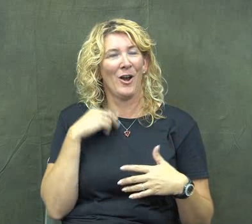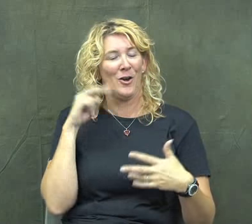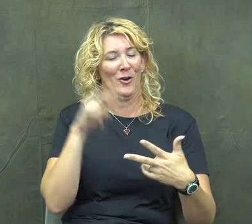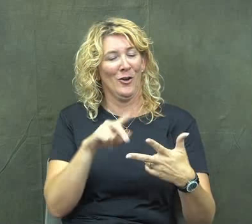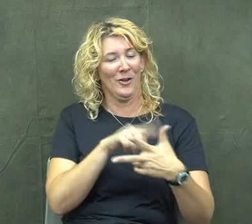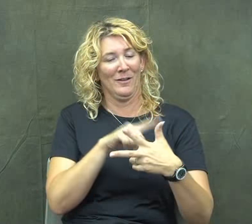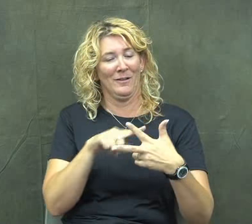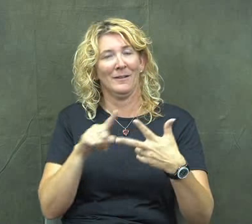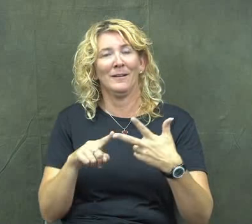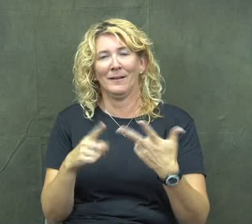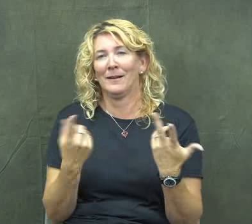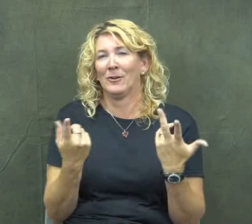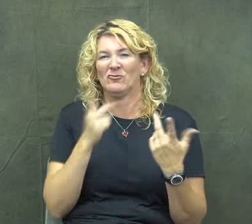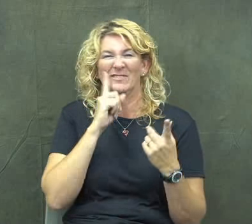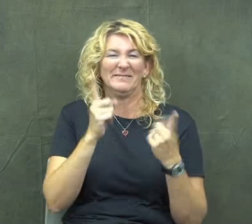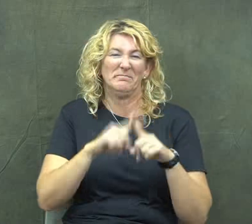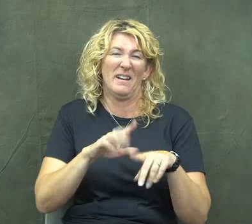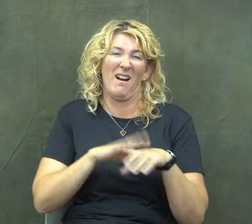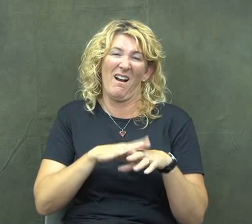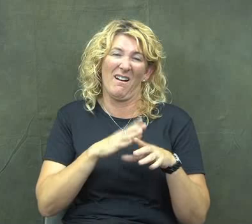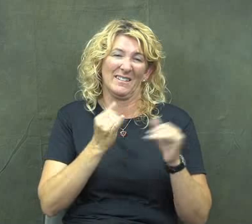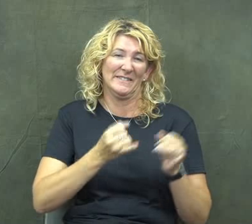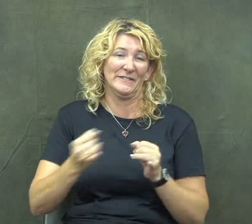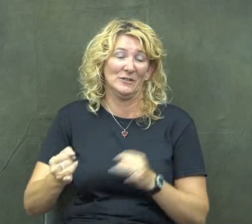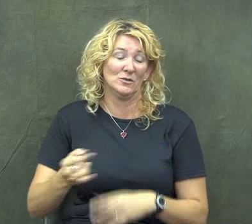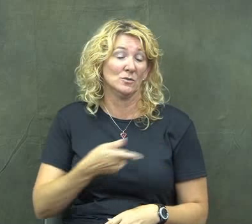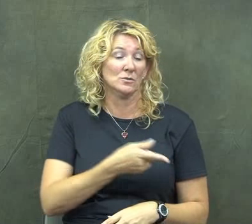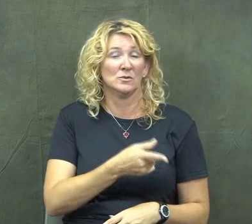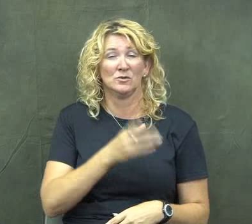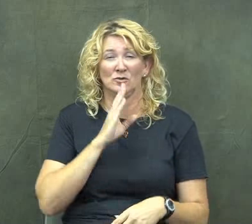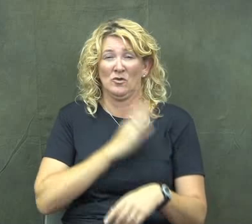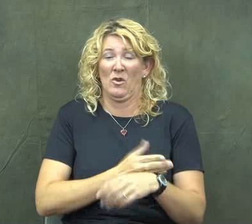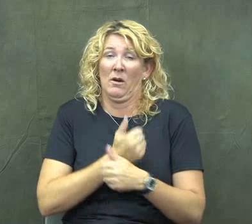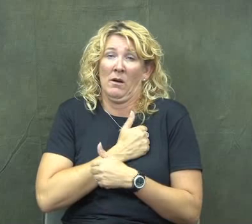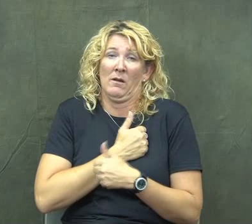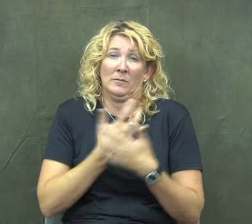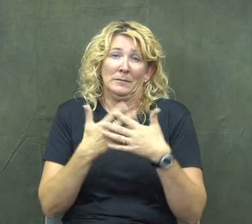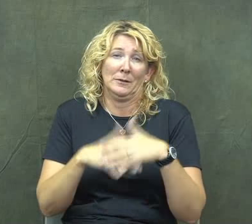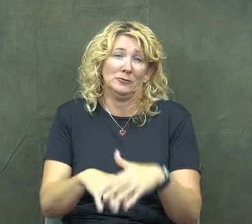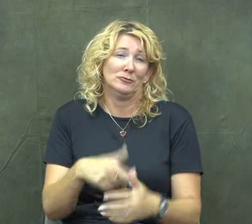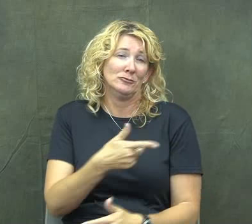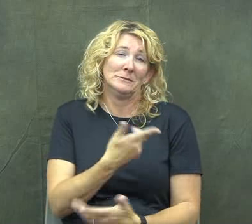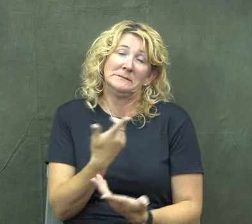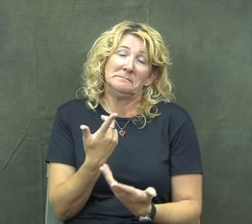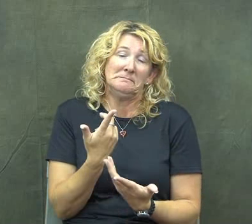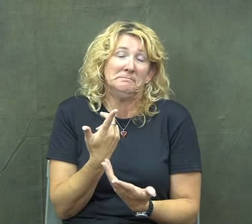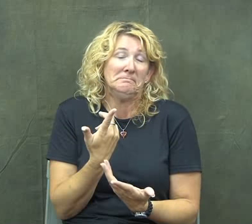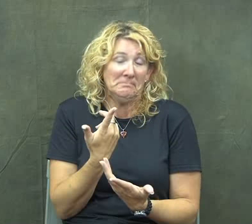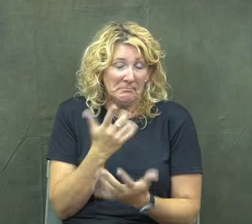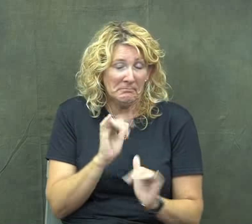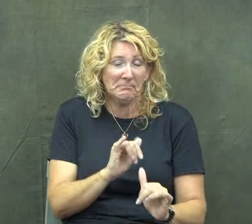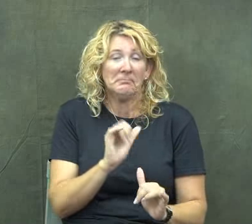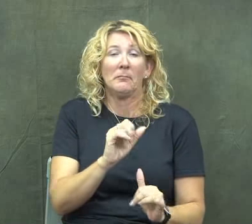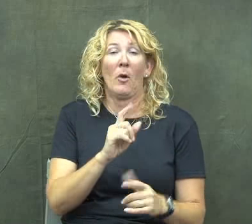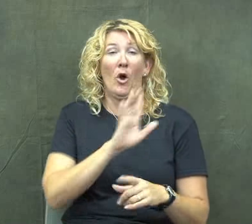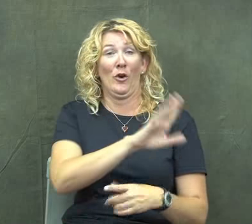Veo las tres diferentes experiencias que hemos tenido, y todo depende de la persona. A mi hija le encanta el programa ordinario.